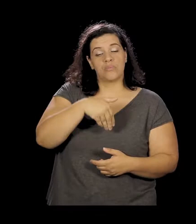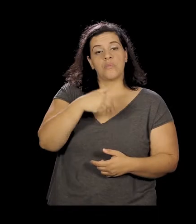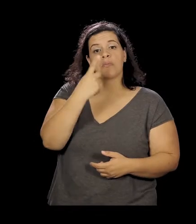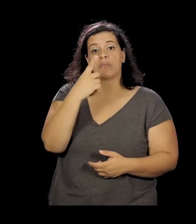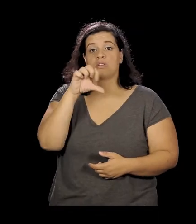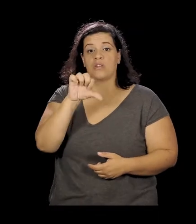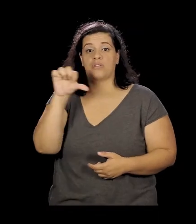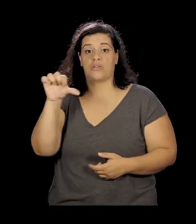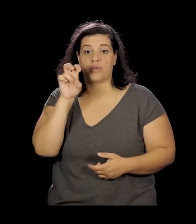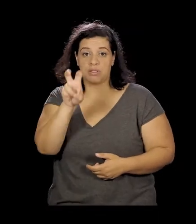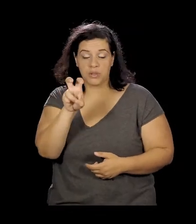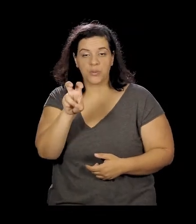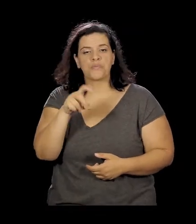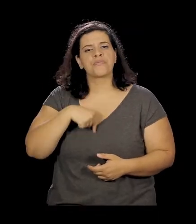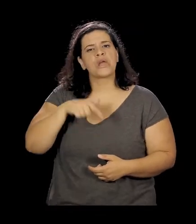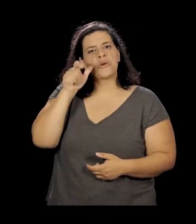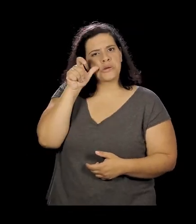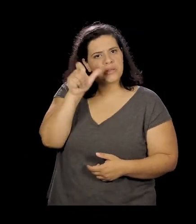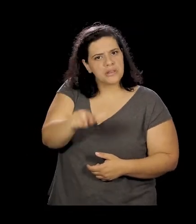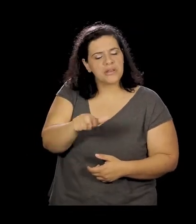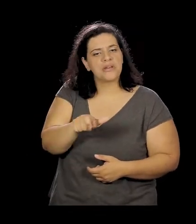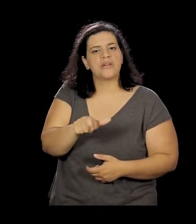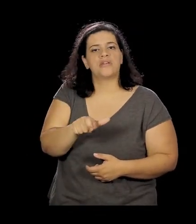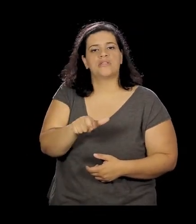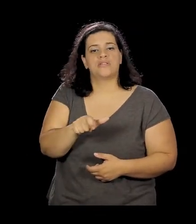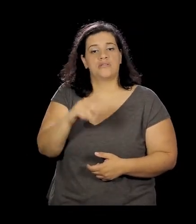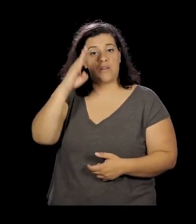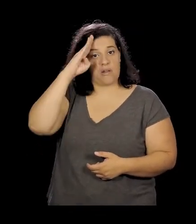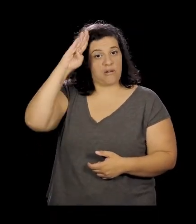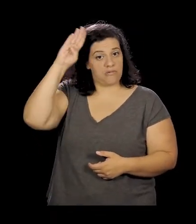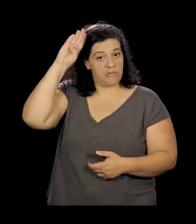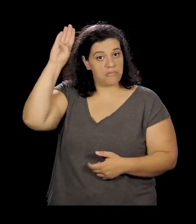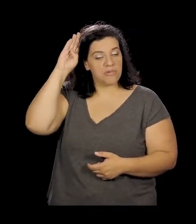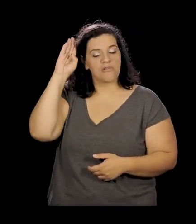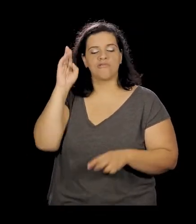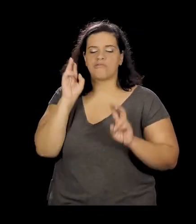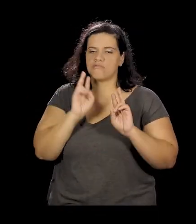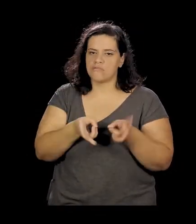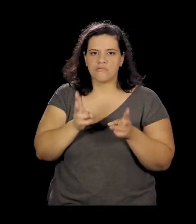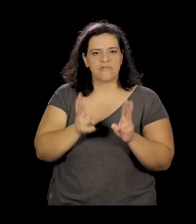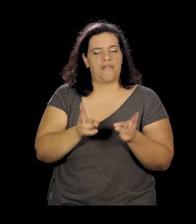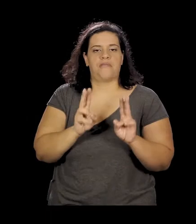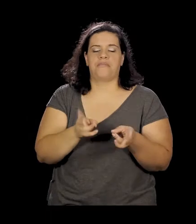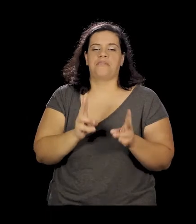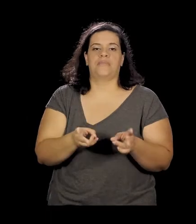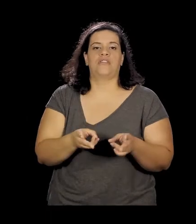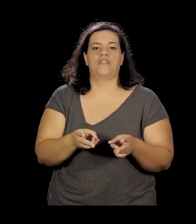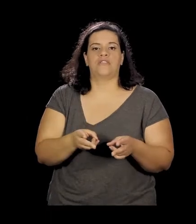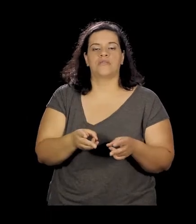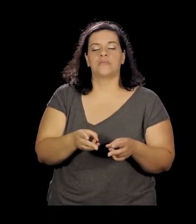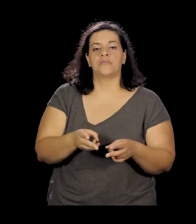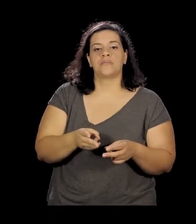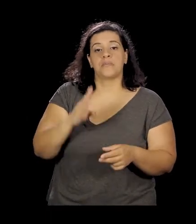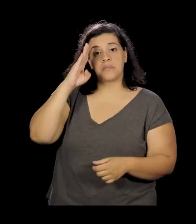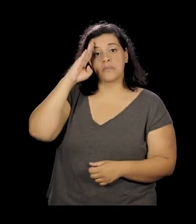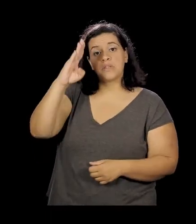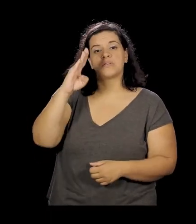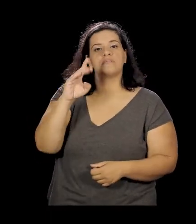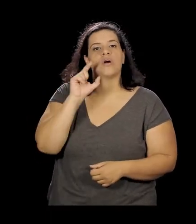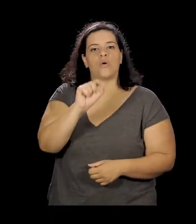O meu interesse acadêmico sempre foi de dinâmicas culturais